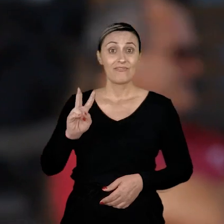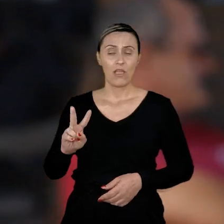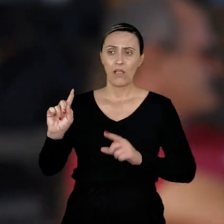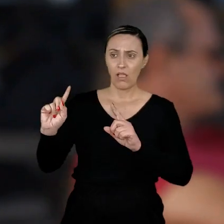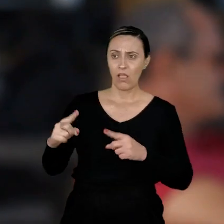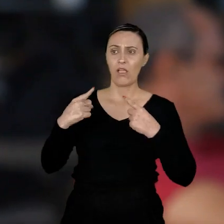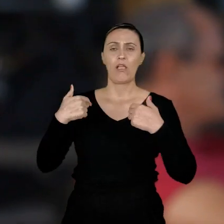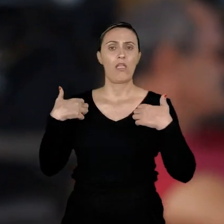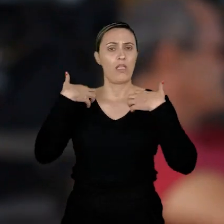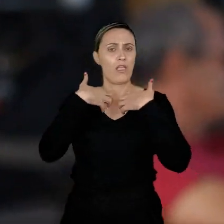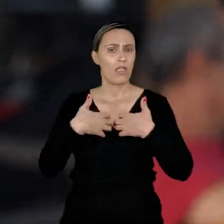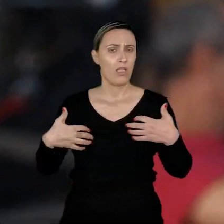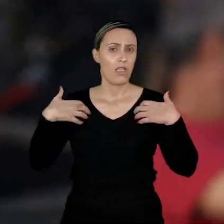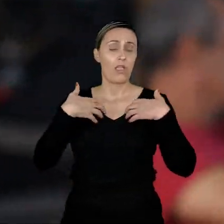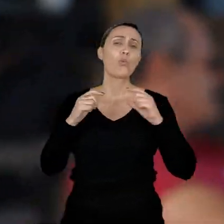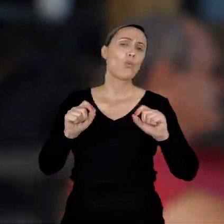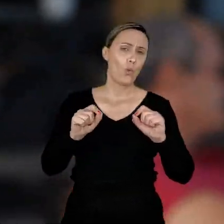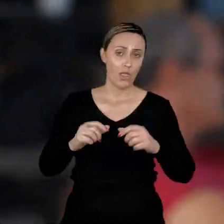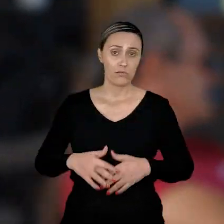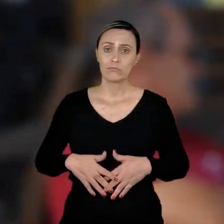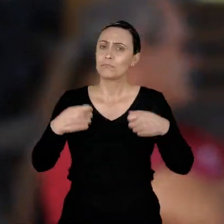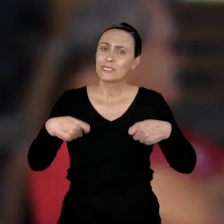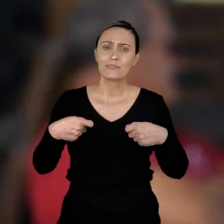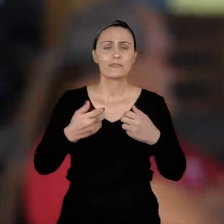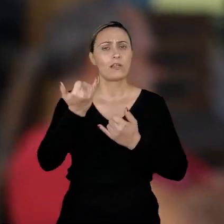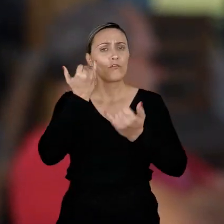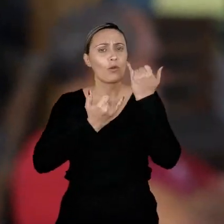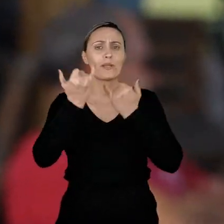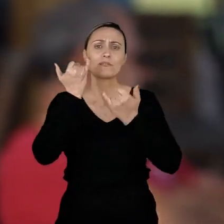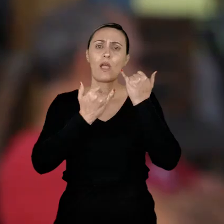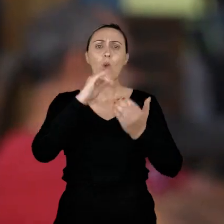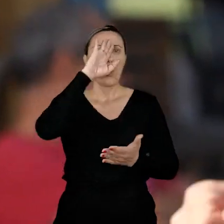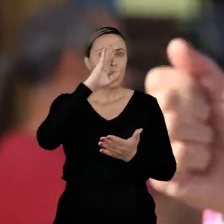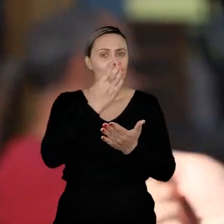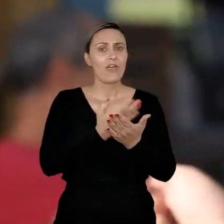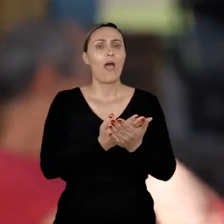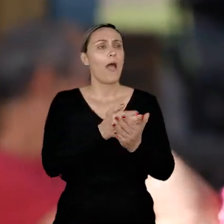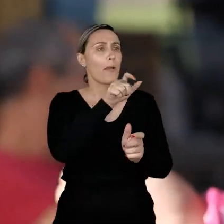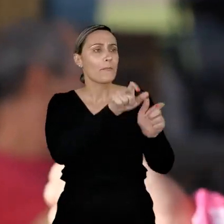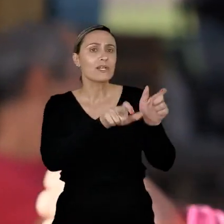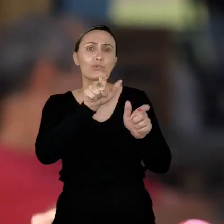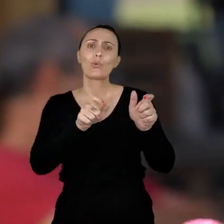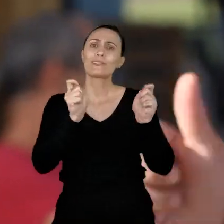o melhor a fazer é buscar informações, conversar com pessoas e acompanhar fontes confiáveis.